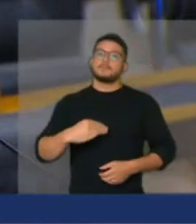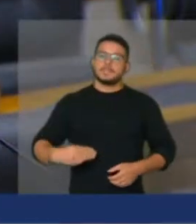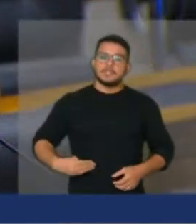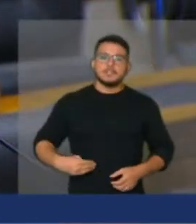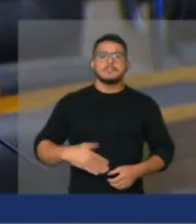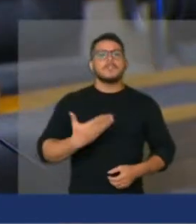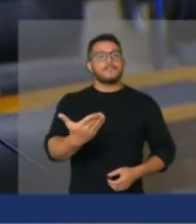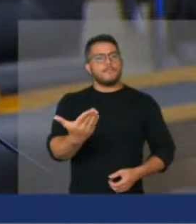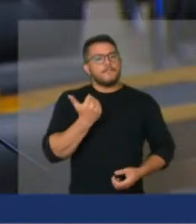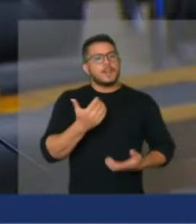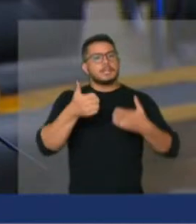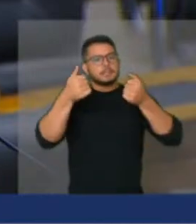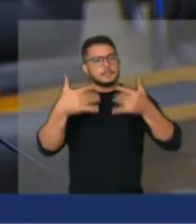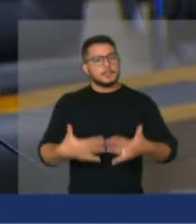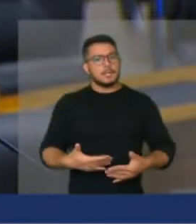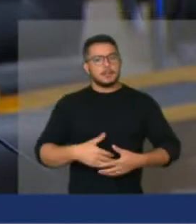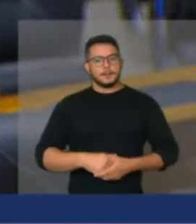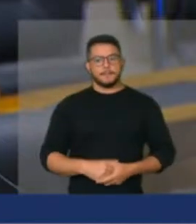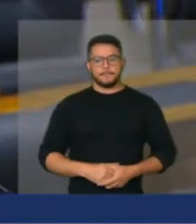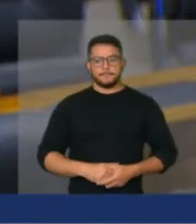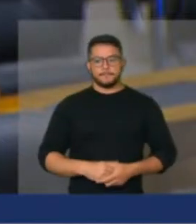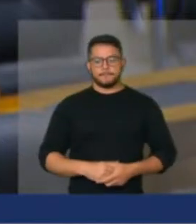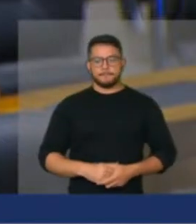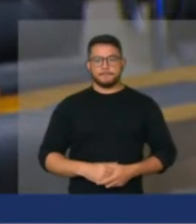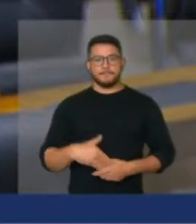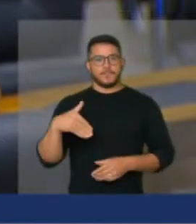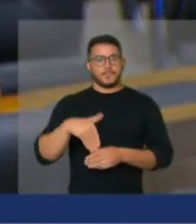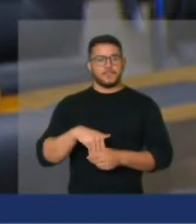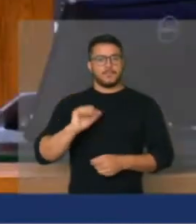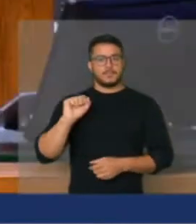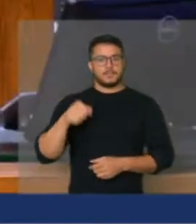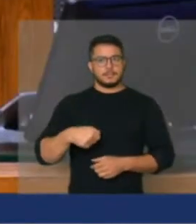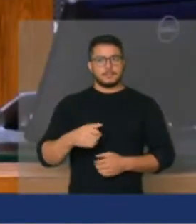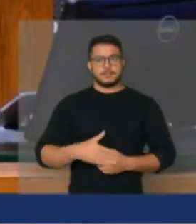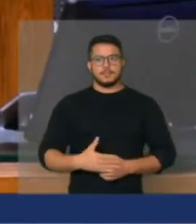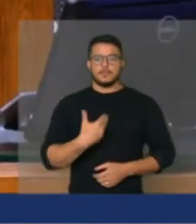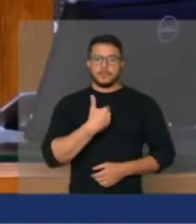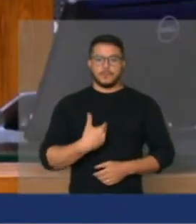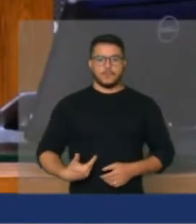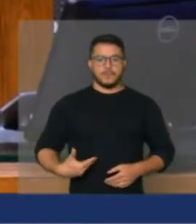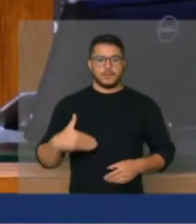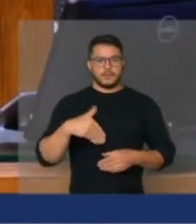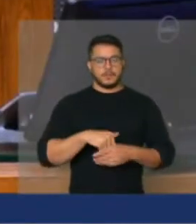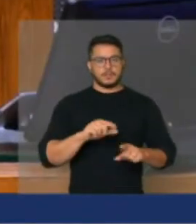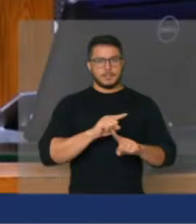[DEPUTADO]: GOVERNO NÃO, PRESIDENTE. [PRESIDENTE]: GOVERNO NÃO. GOVERNO NÃO. A PRESIDÊNCIA SOLICITA AS SENHORAS DEPUTADAS E AOS